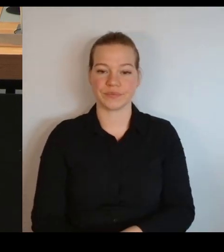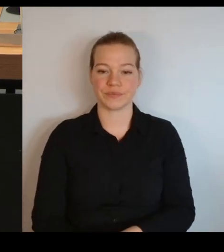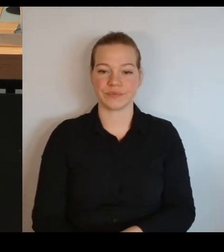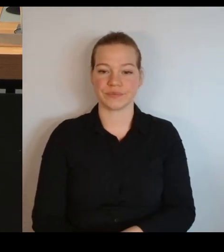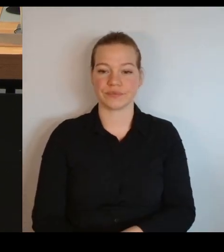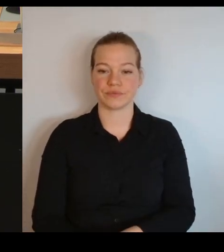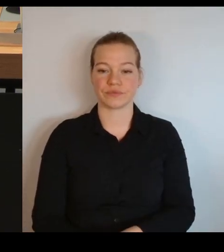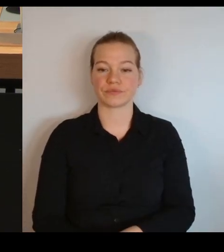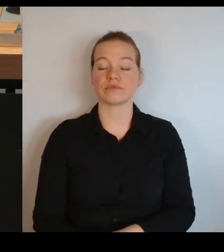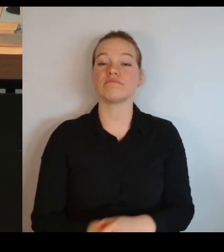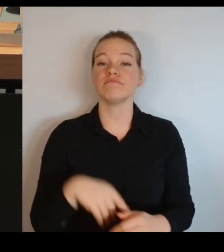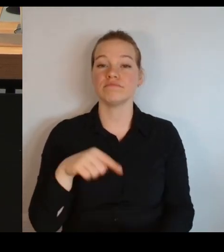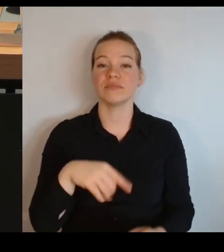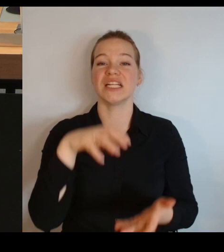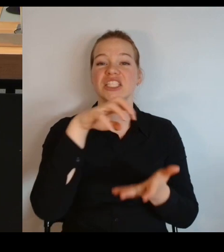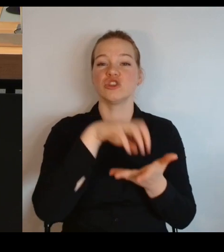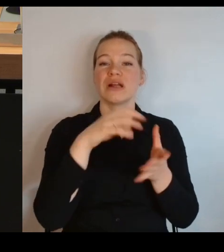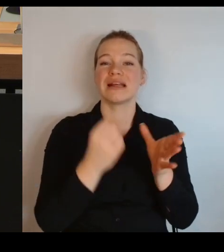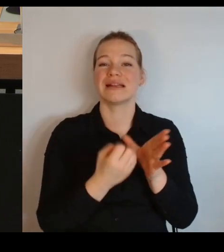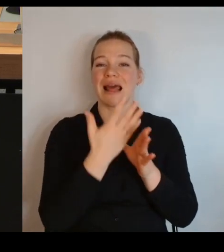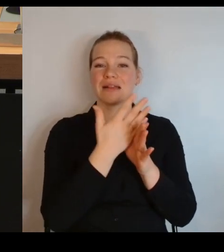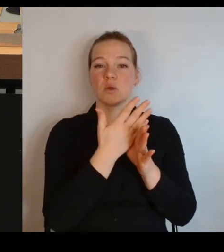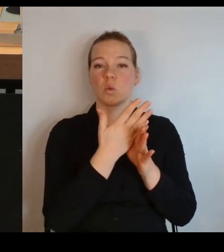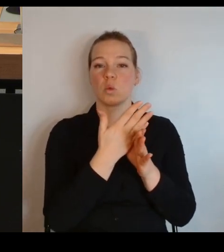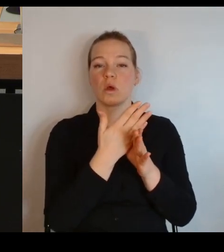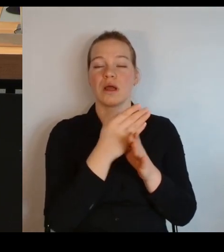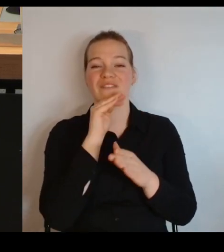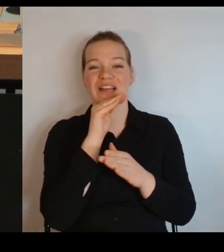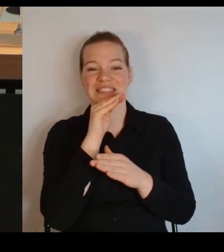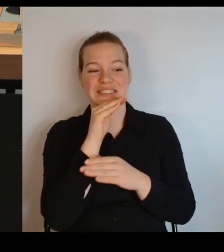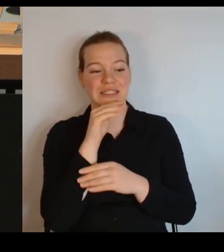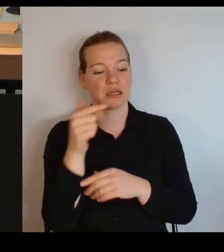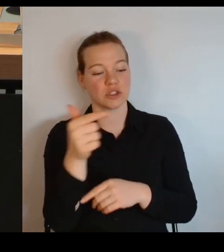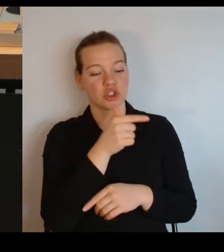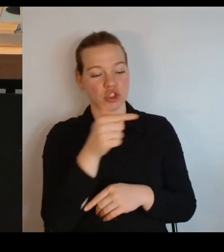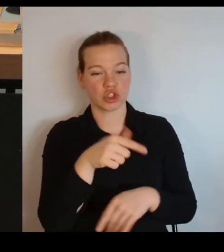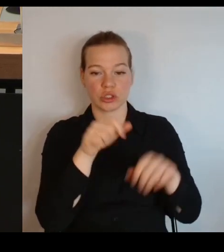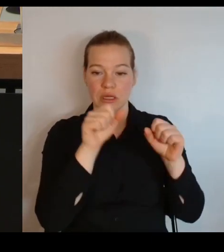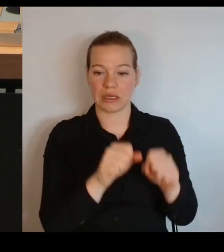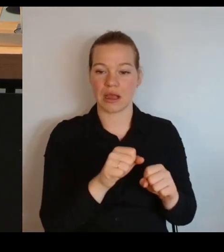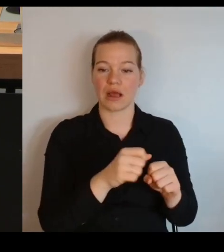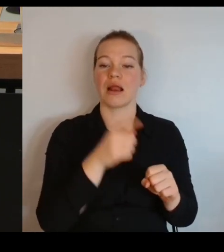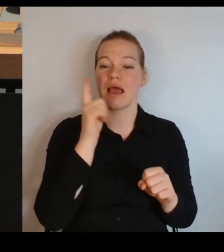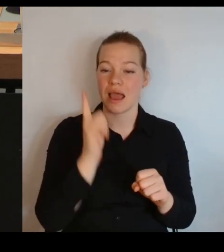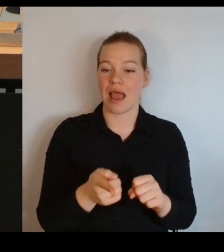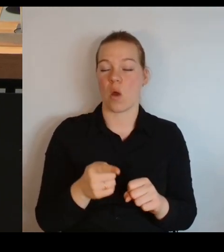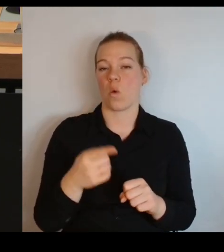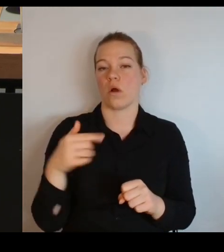die Berliner Grundwasservorkommen aufzufüllen. Durch eine vollumfängliche Kreislauf Wasserwirtschaft erhalten wir die